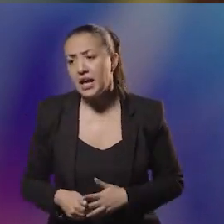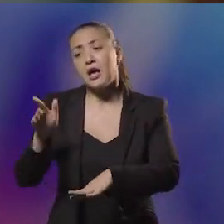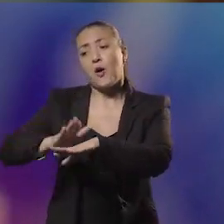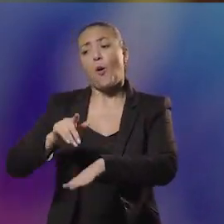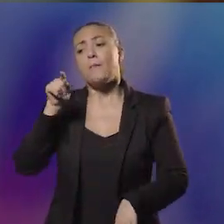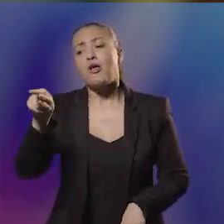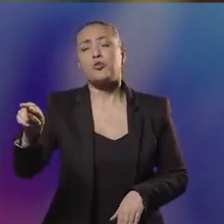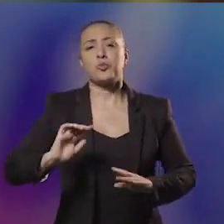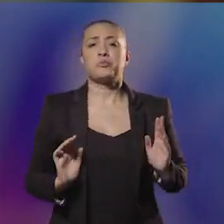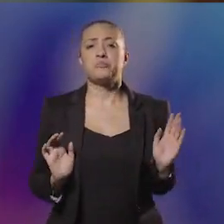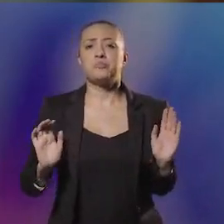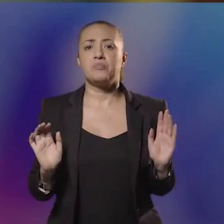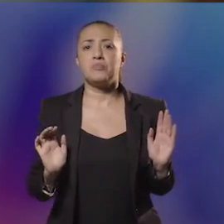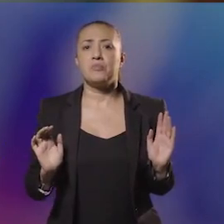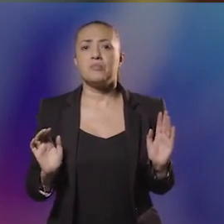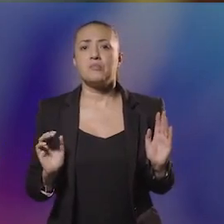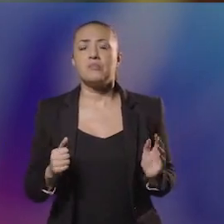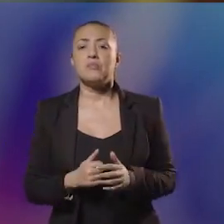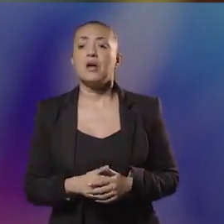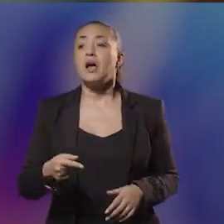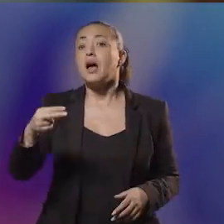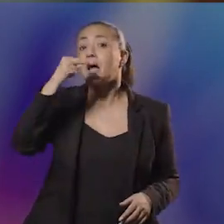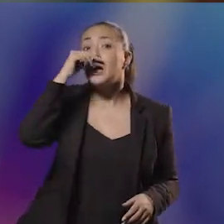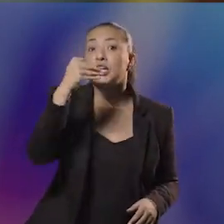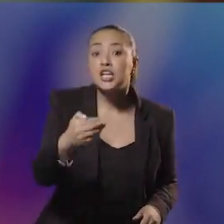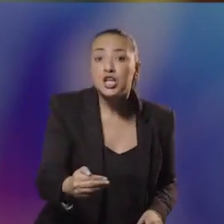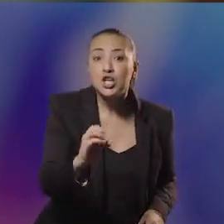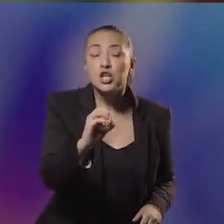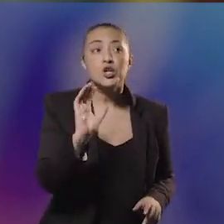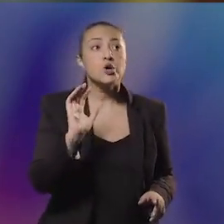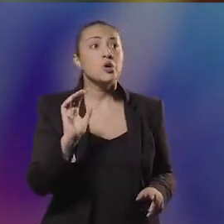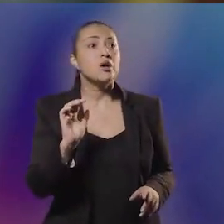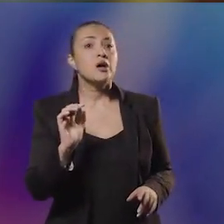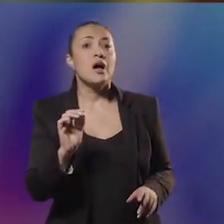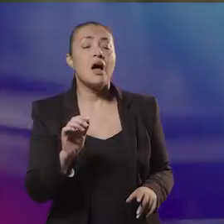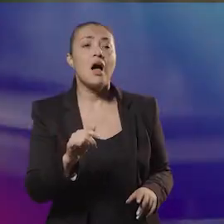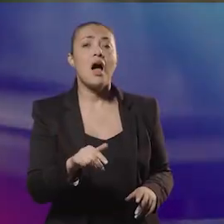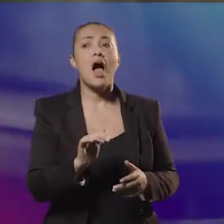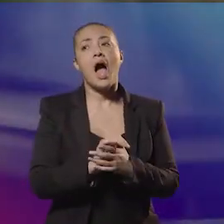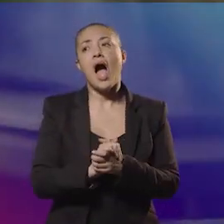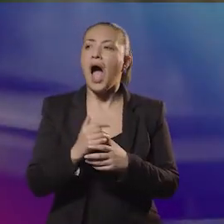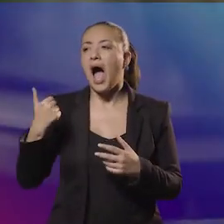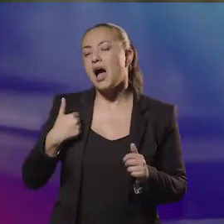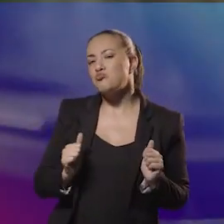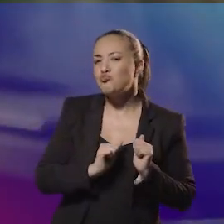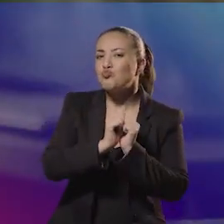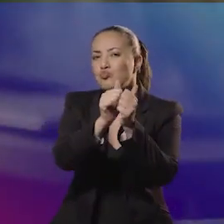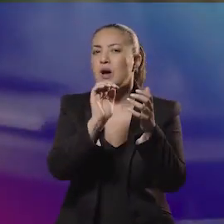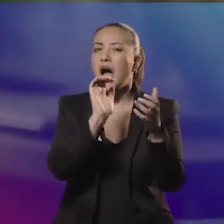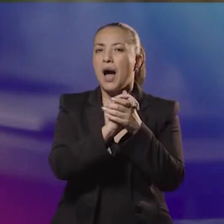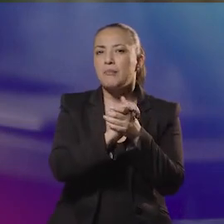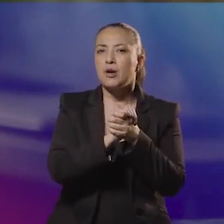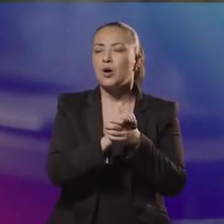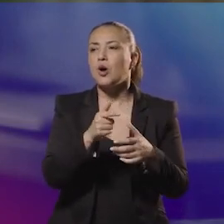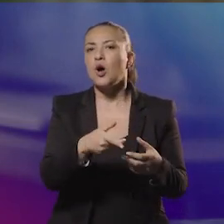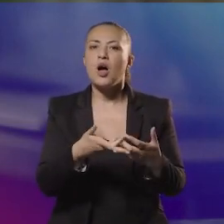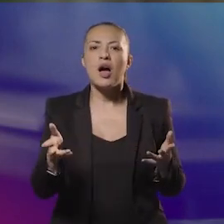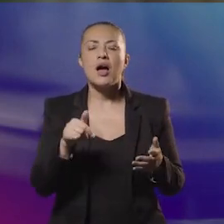es tu culpa. Si el niño entonces no es uno que dice ay sí voy con el amiguito y entonces vamos